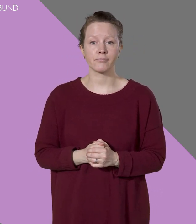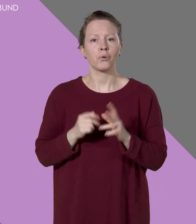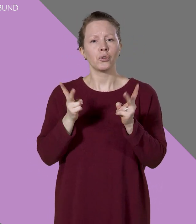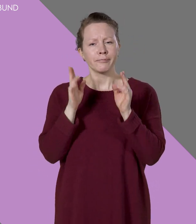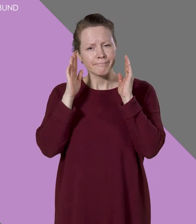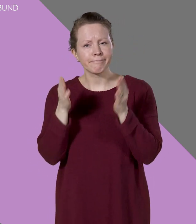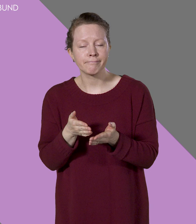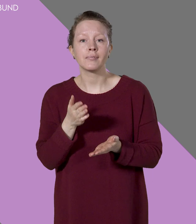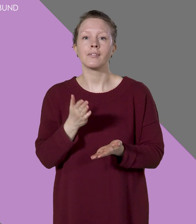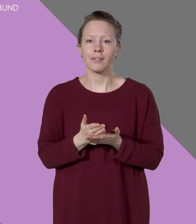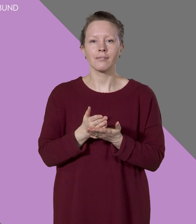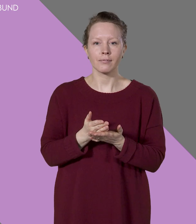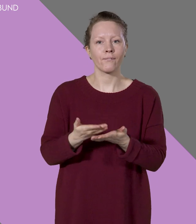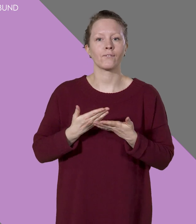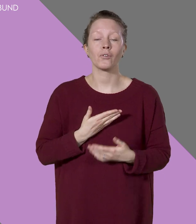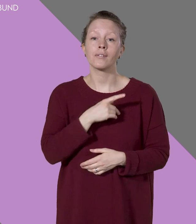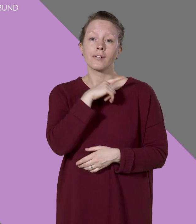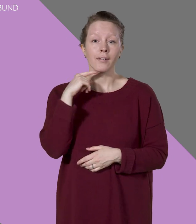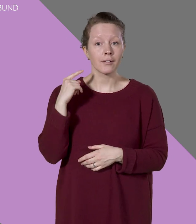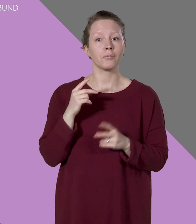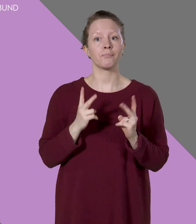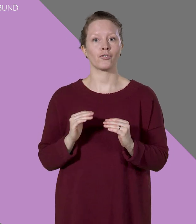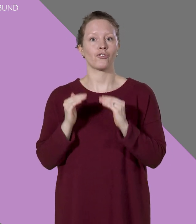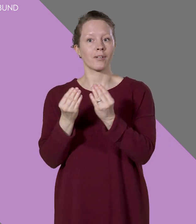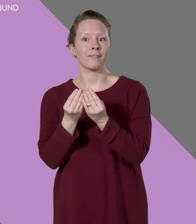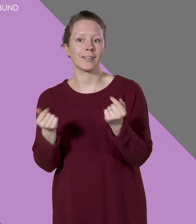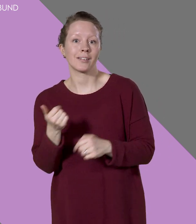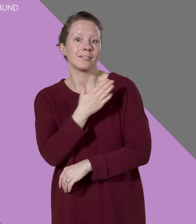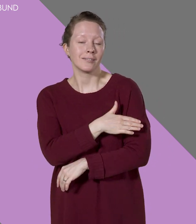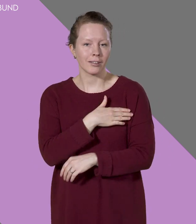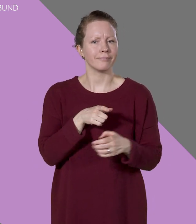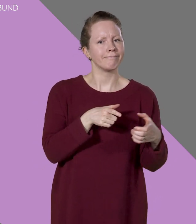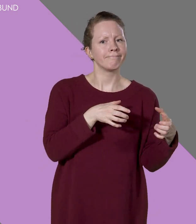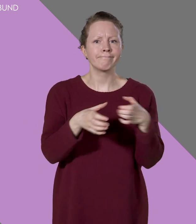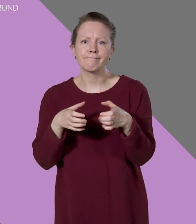Ett syfte är också att tillgodose rätten till tillräckliga och högklassiga tjänster -